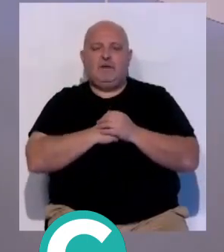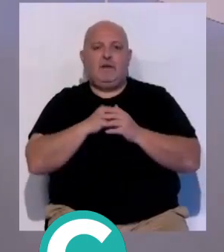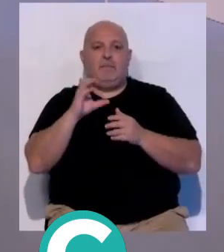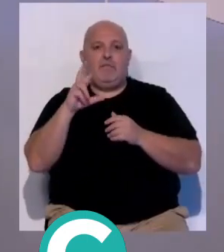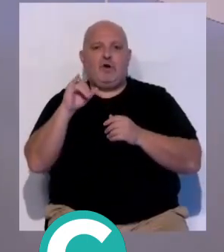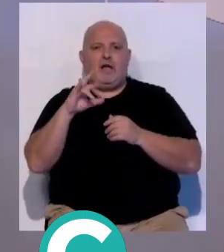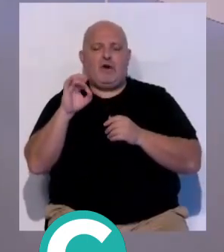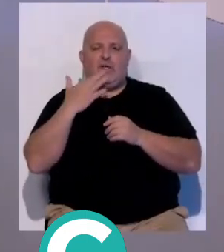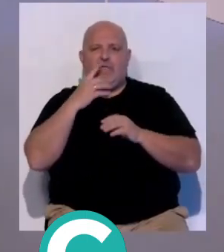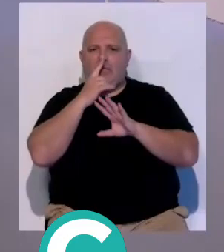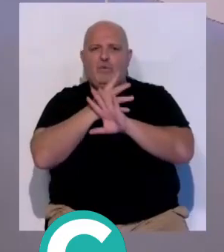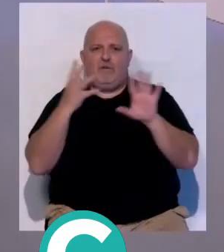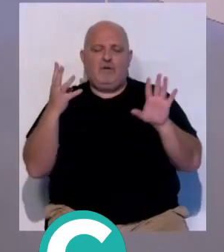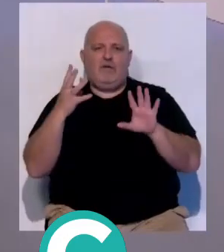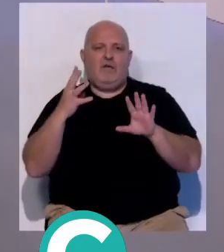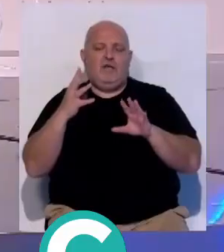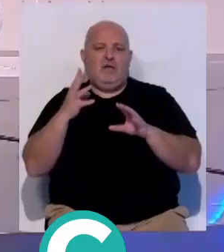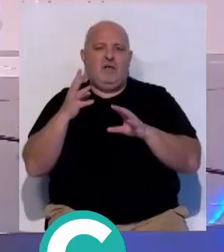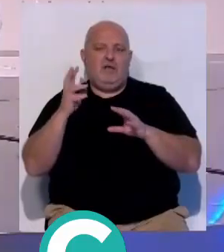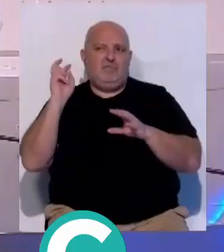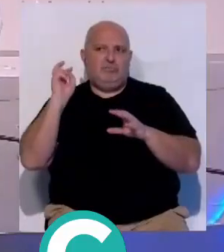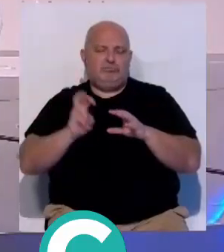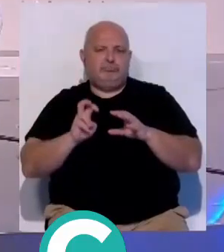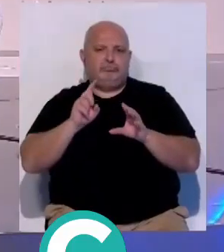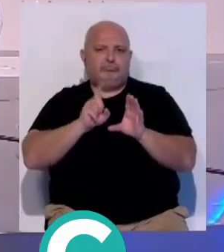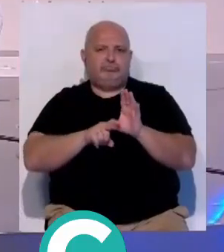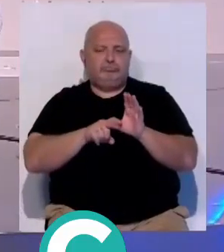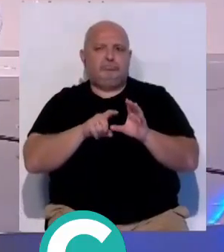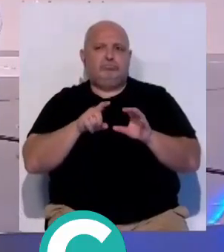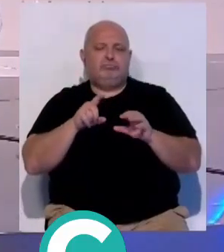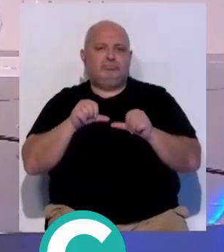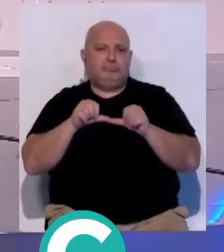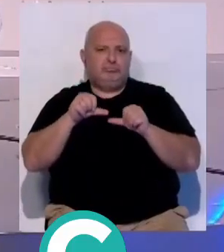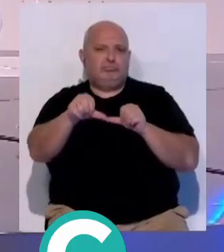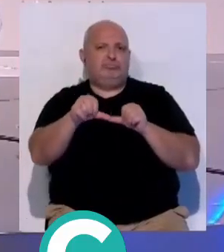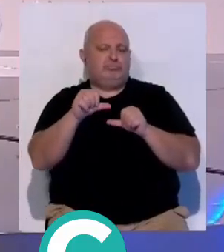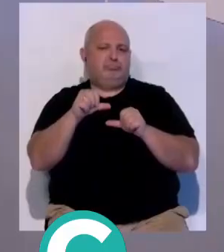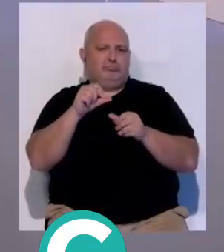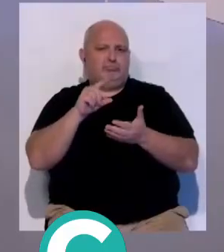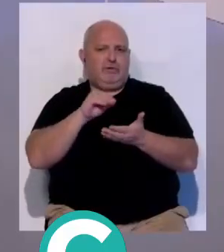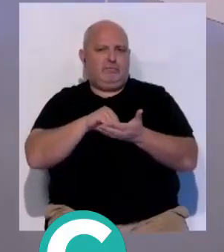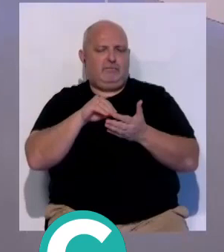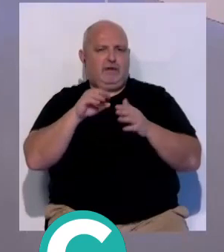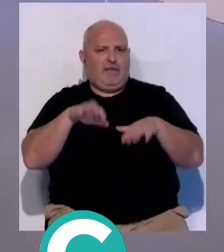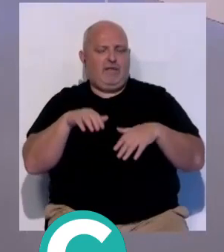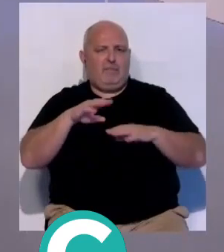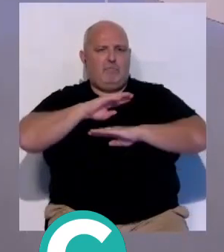que vino aquí con 19 del moscardó después Tuvo una dilatada carrera y de como portero después